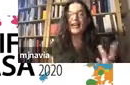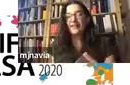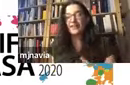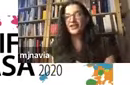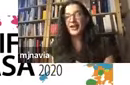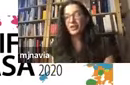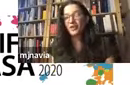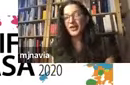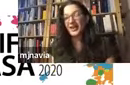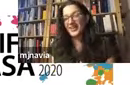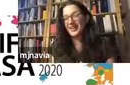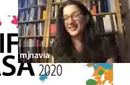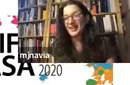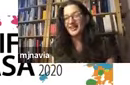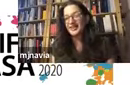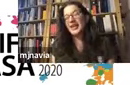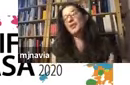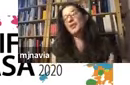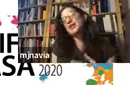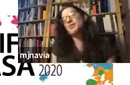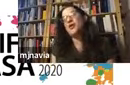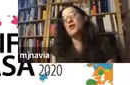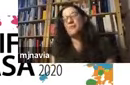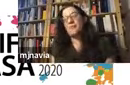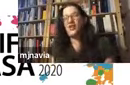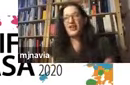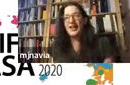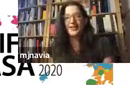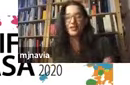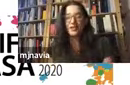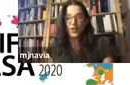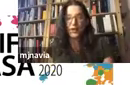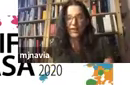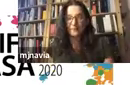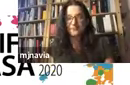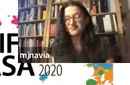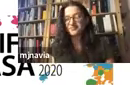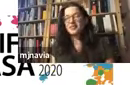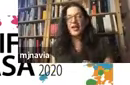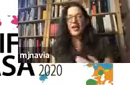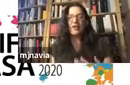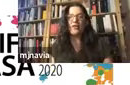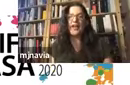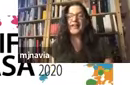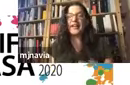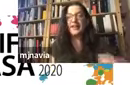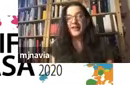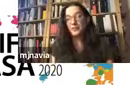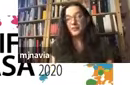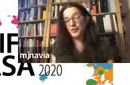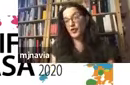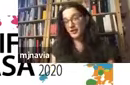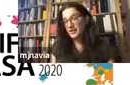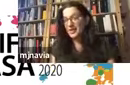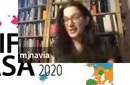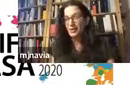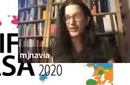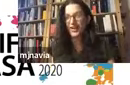en la biblioteca pública digital, y por último mi novela "Kinstugi" que fue grabada con la productora nacional